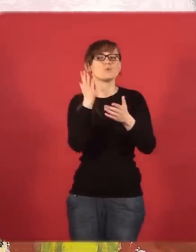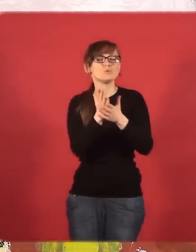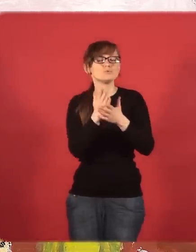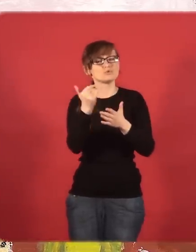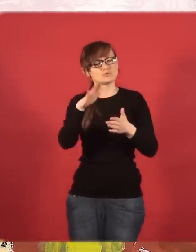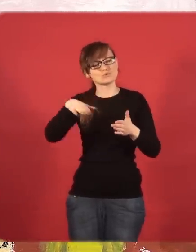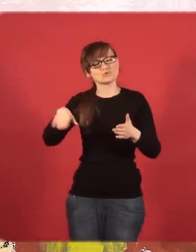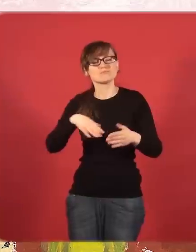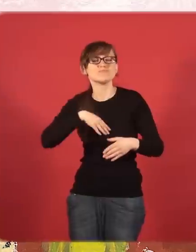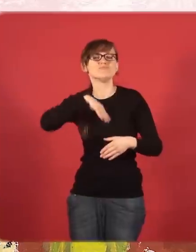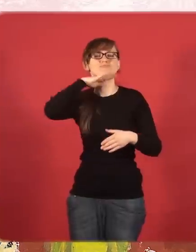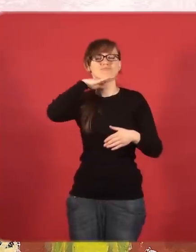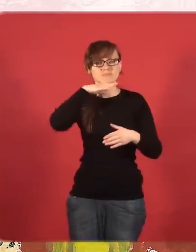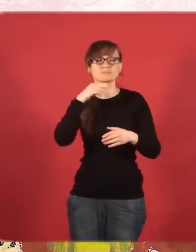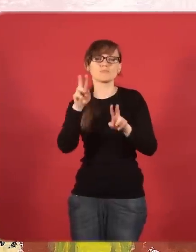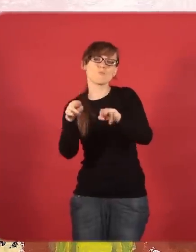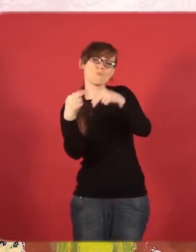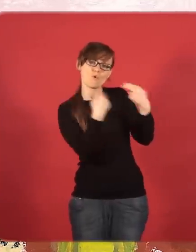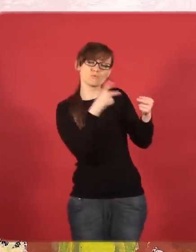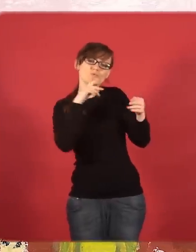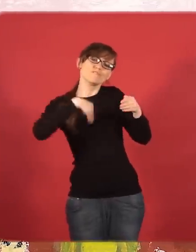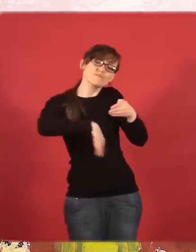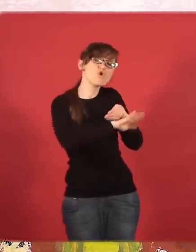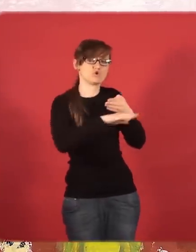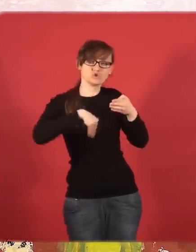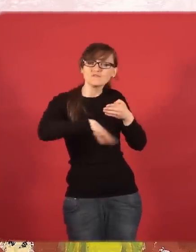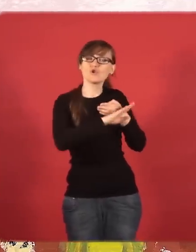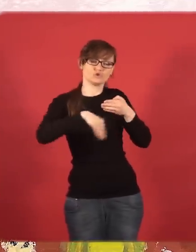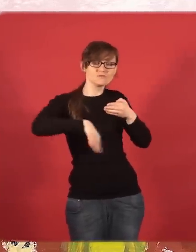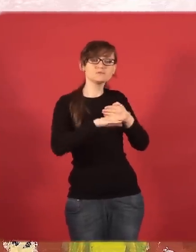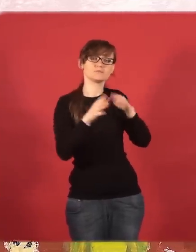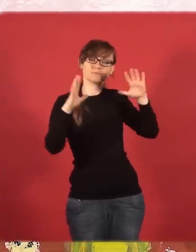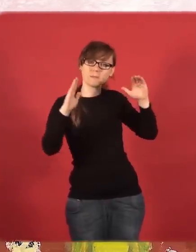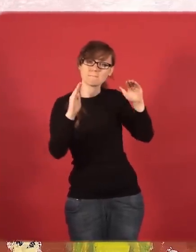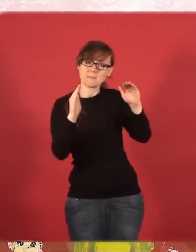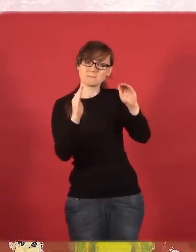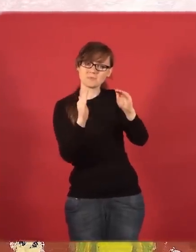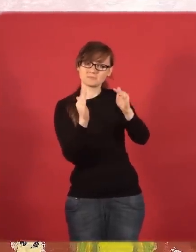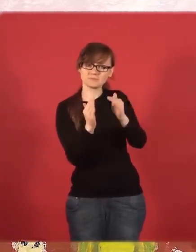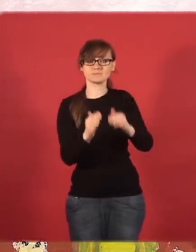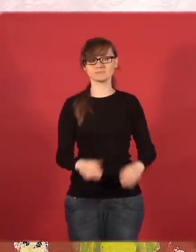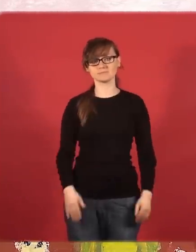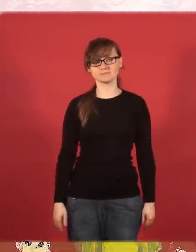Biegały po odnogach jaskini, chowały się, napadały na siebie z zaskoczenia, zmęczone powoli zaczęły wracać do wyjścia.